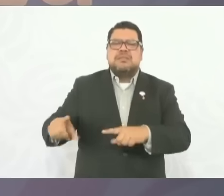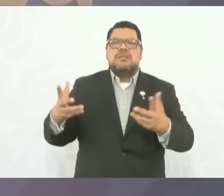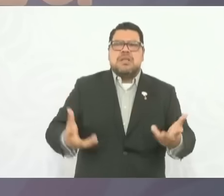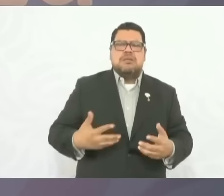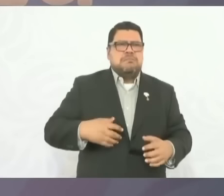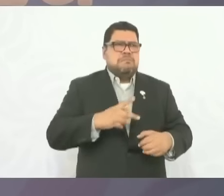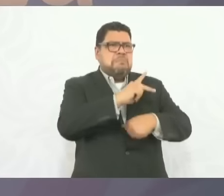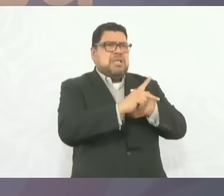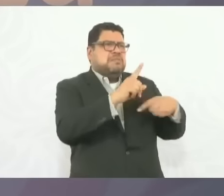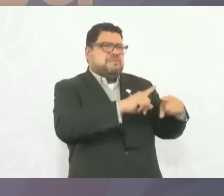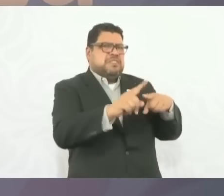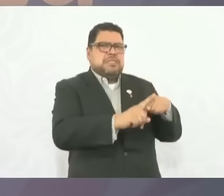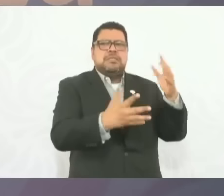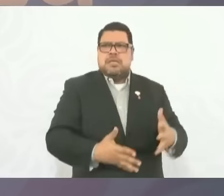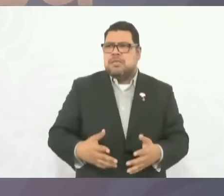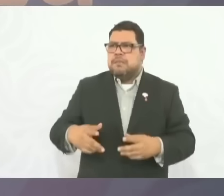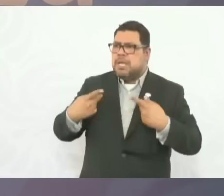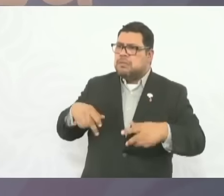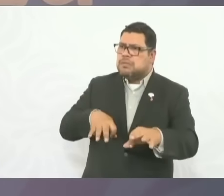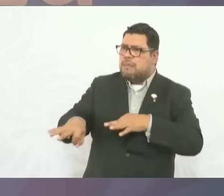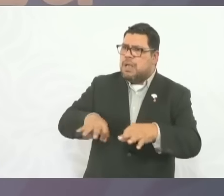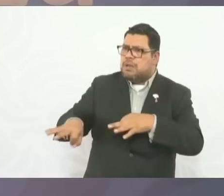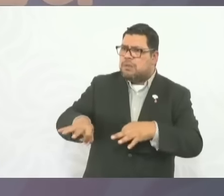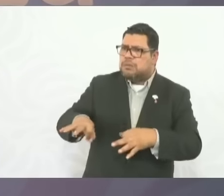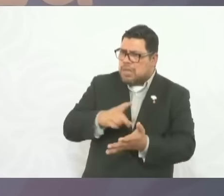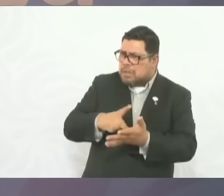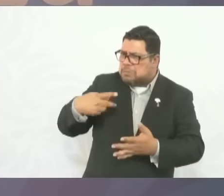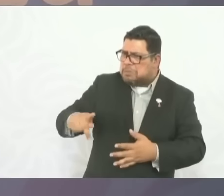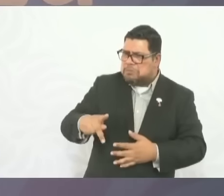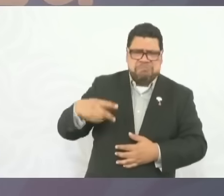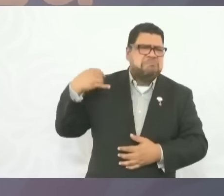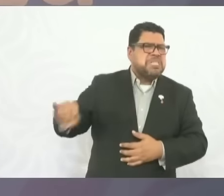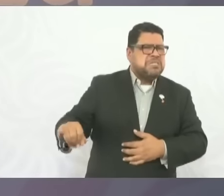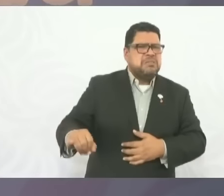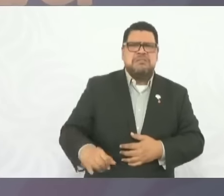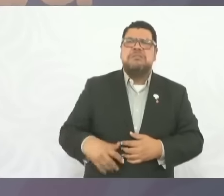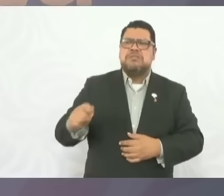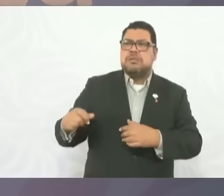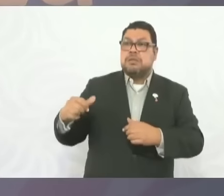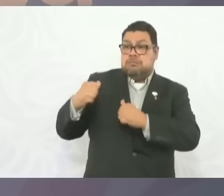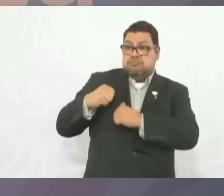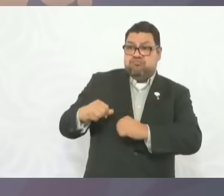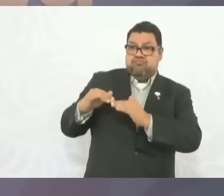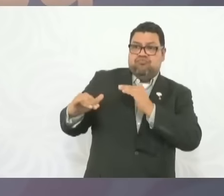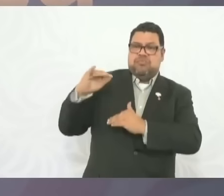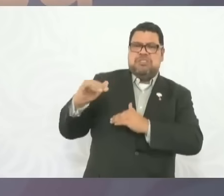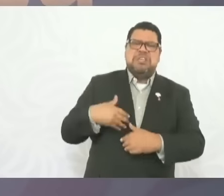a reconocer los derechos de los trabajadores mexicanos y desafiaban la autoridad del Estado.